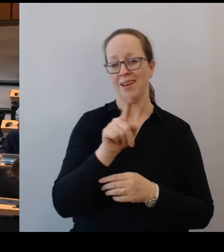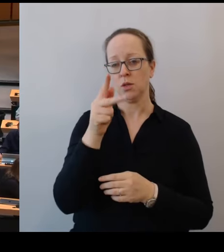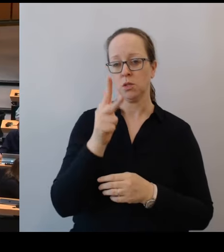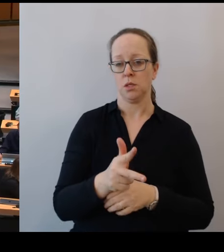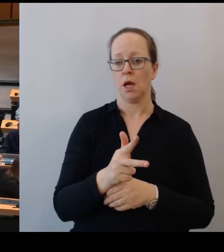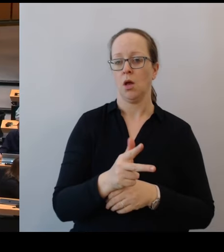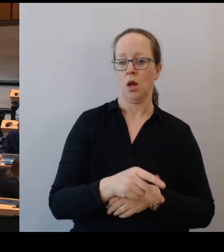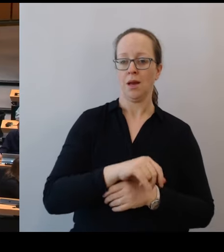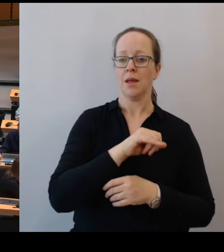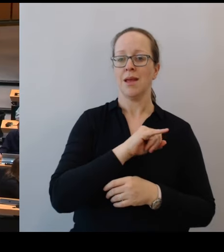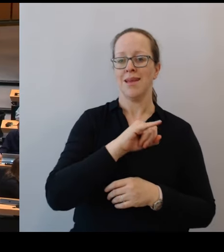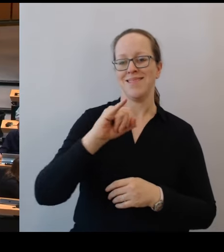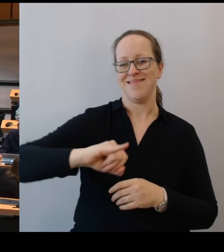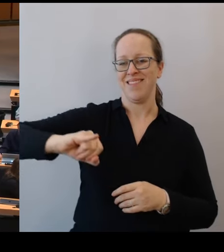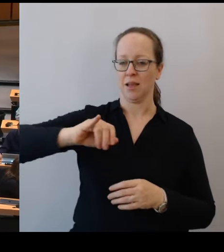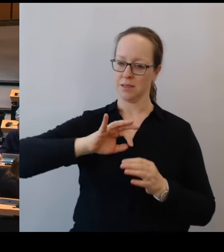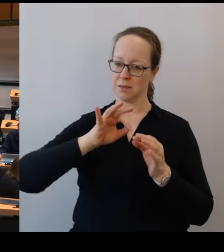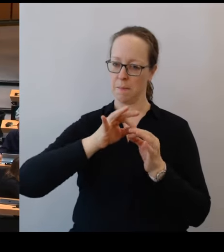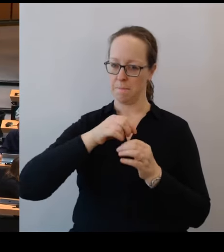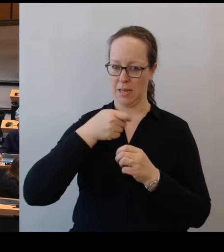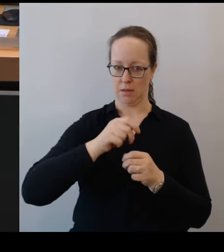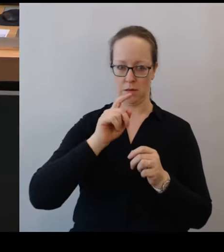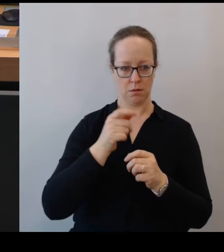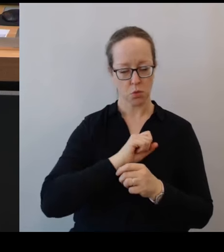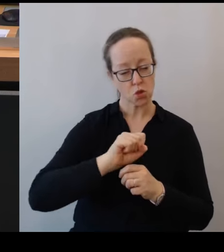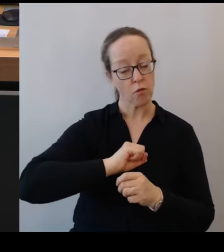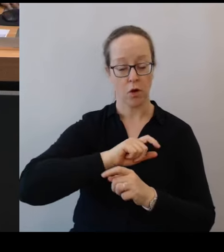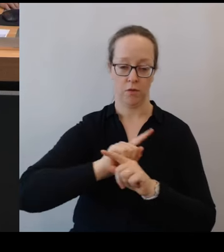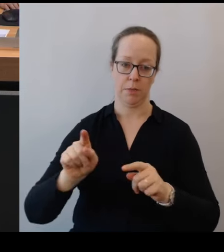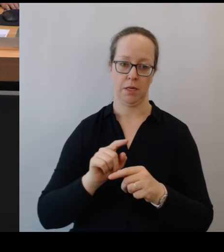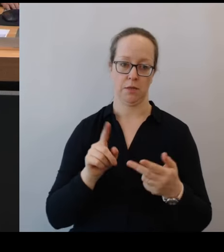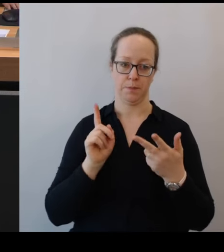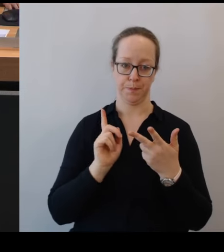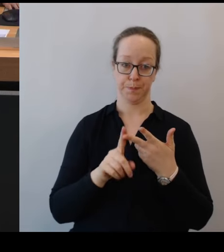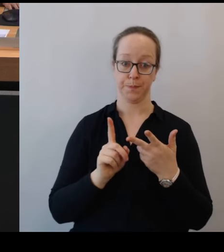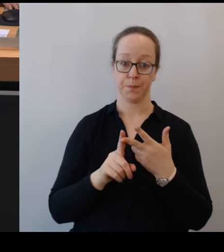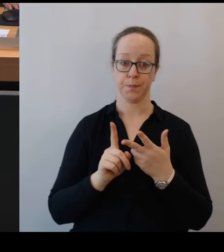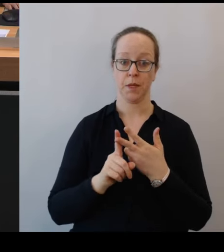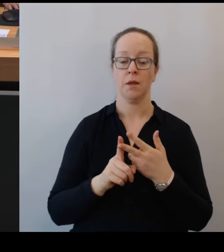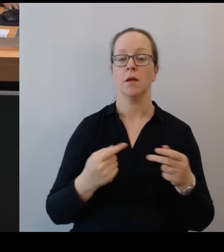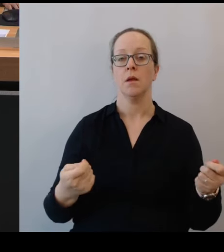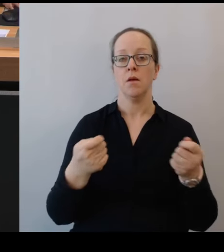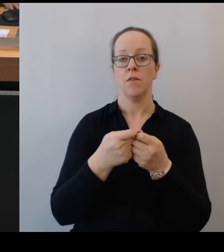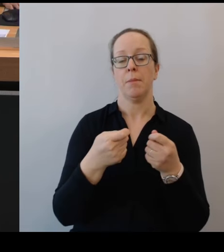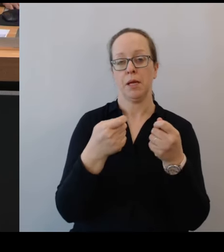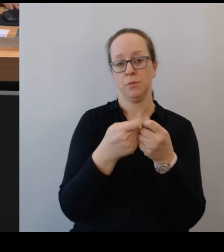Drittens wie das Verbändebündnis, das vorgestern gefordert hat, wir brauchen jetzt 50 Milliarden € für den sozialen Wohnungsbau und für